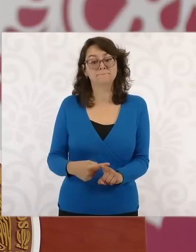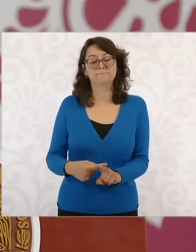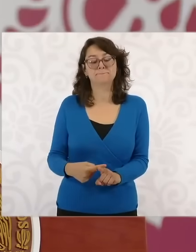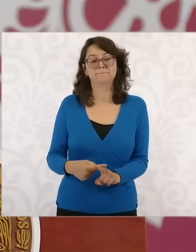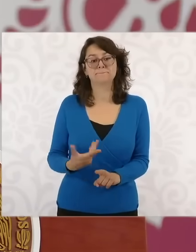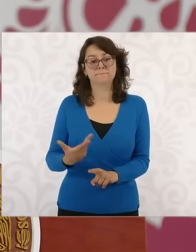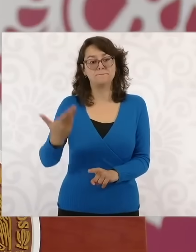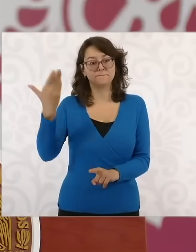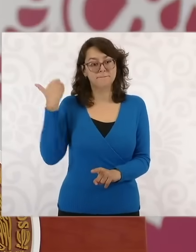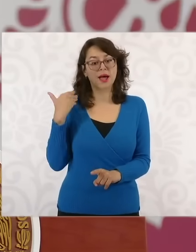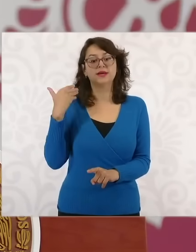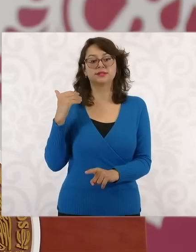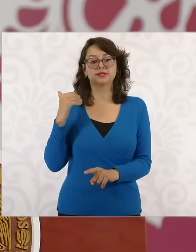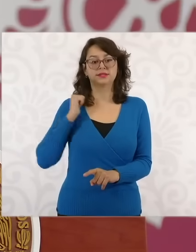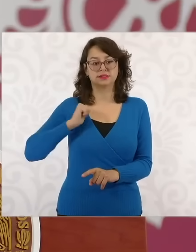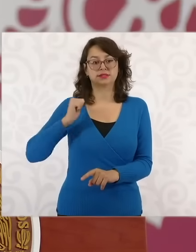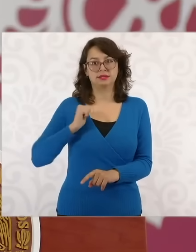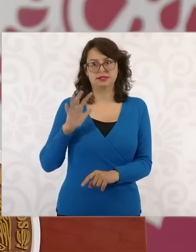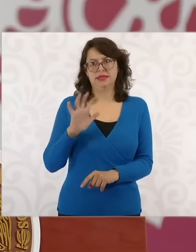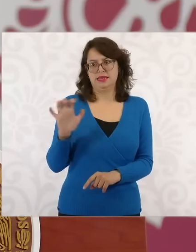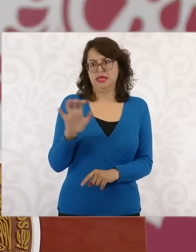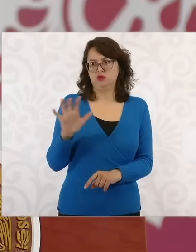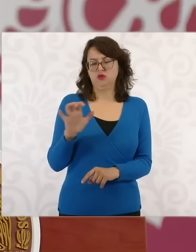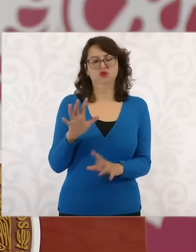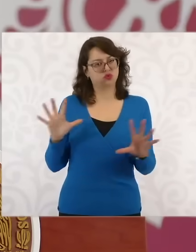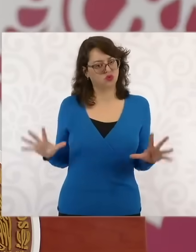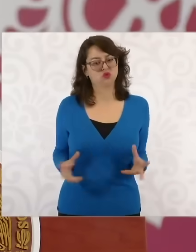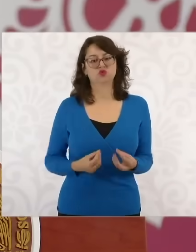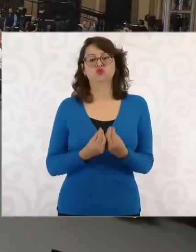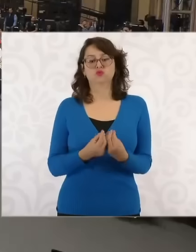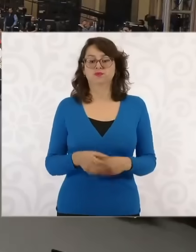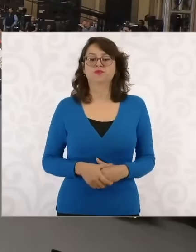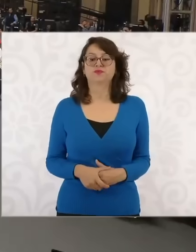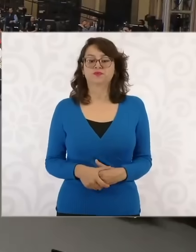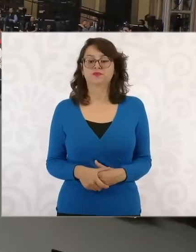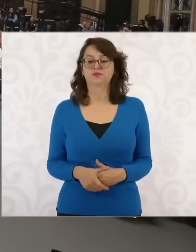mucho parte del IN bienestar. Son más de 500 vehículos adicionales. Gracias, presidenta.